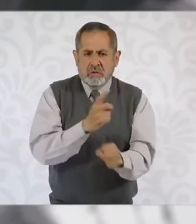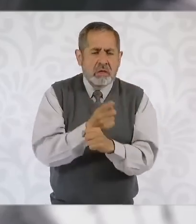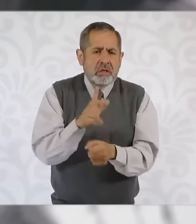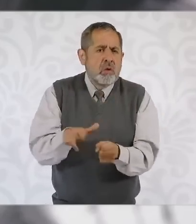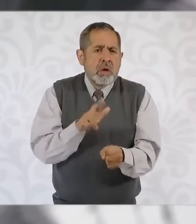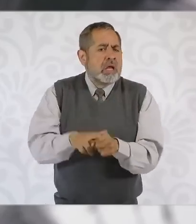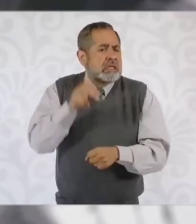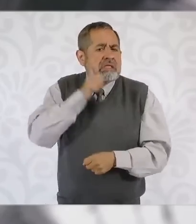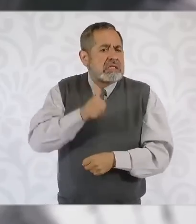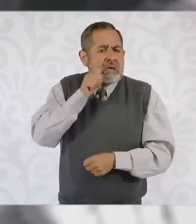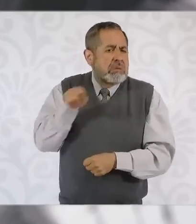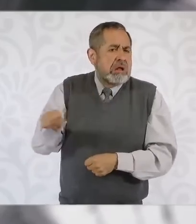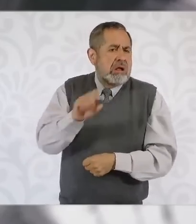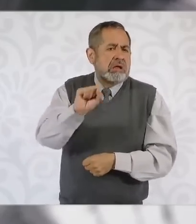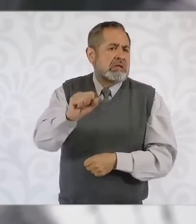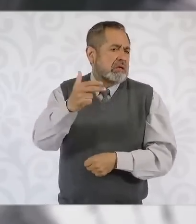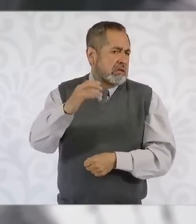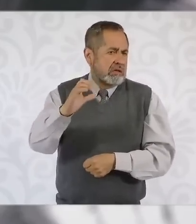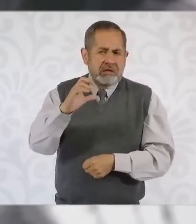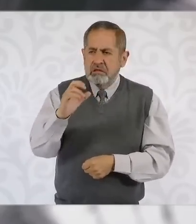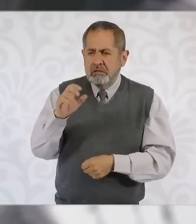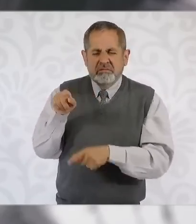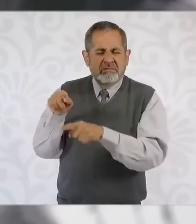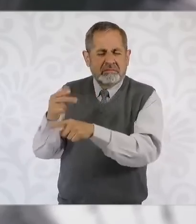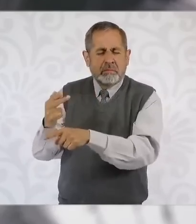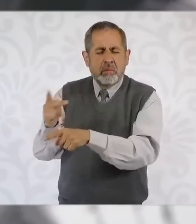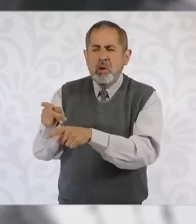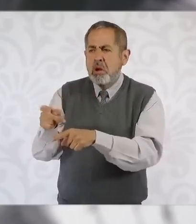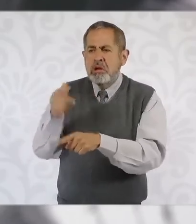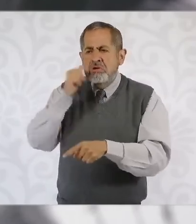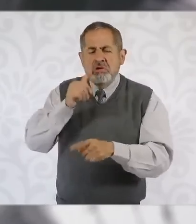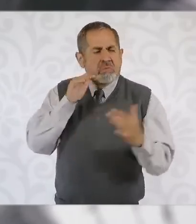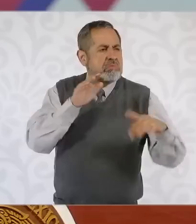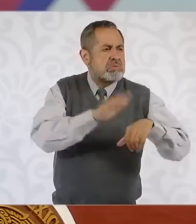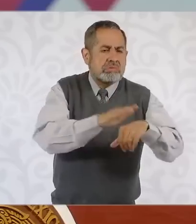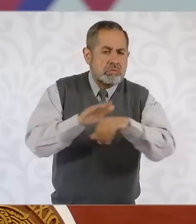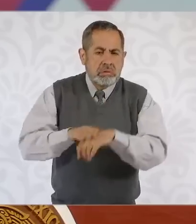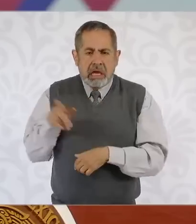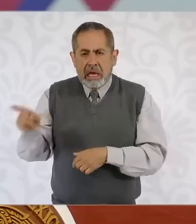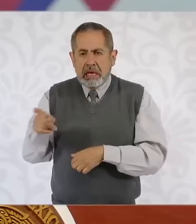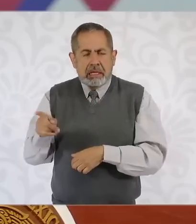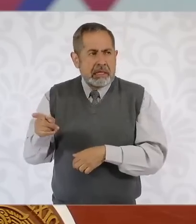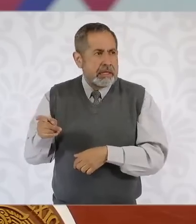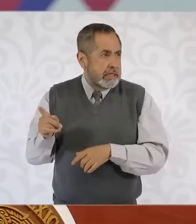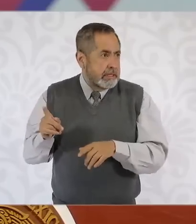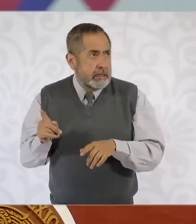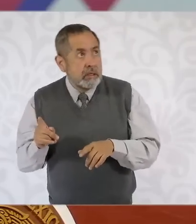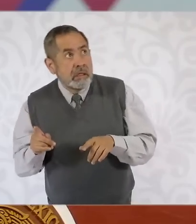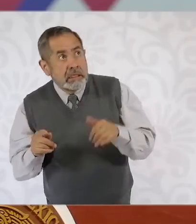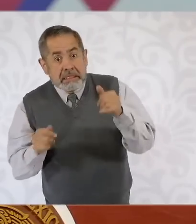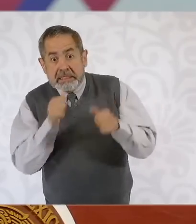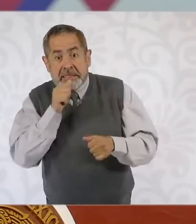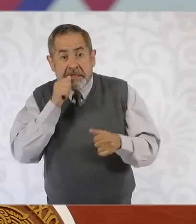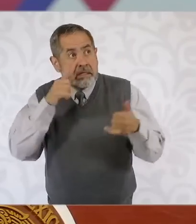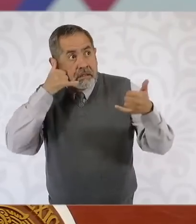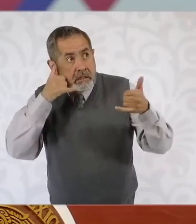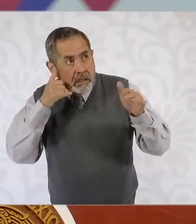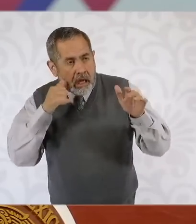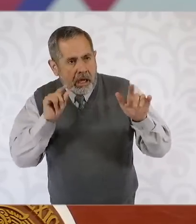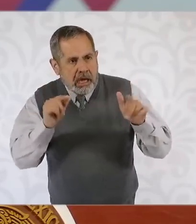de Hacienda y ahora pues evidentemente llamó a la reunión previo a que tuviéramos este acuerdo y ya